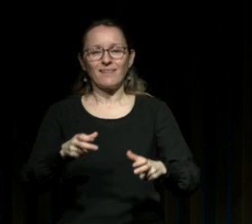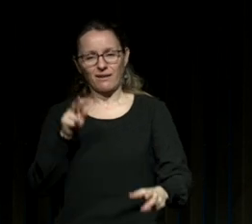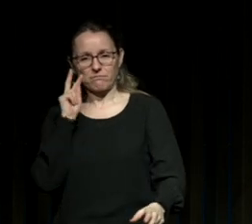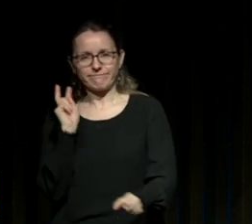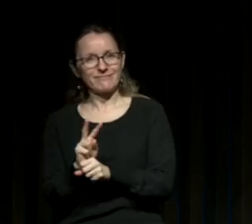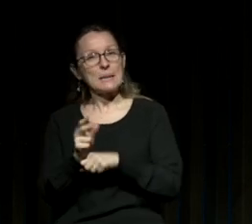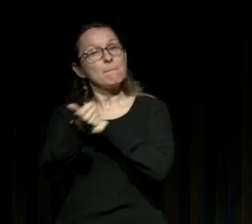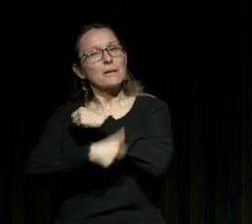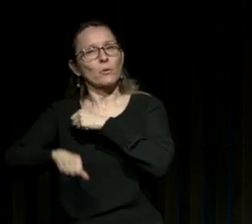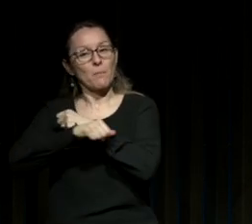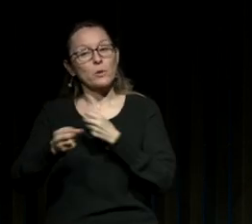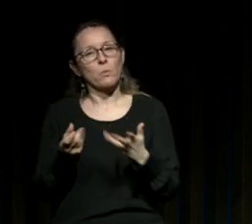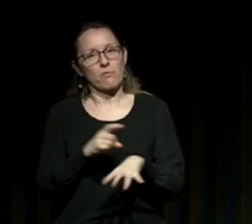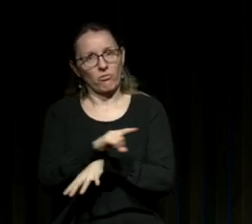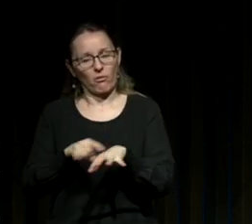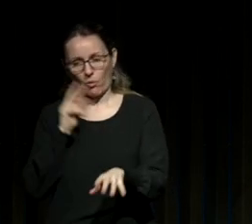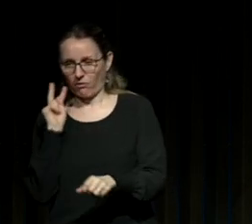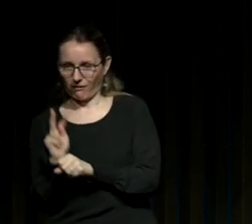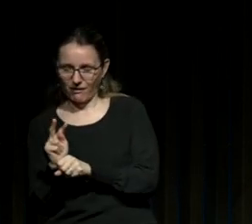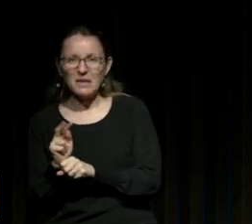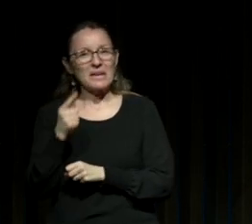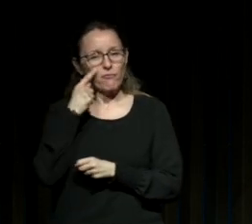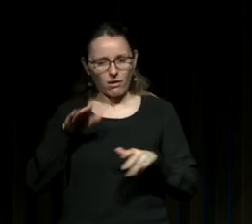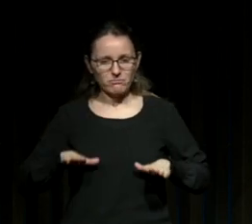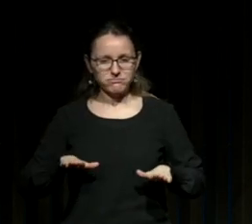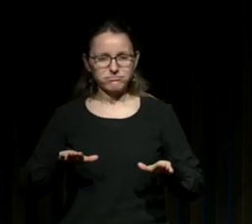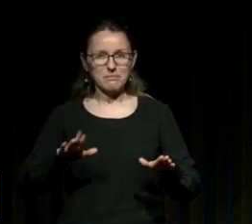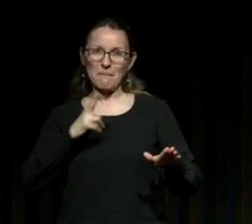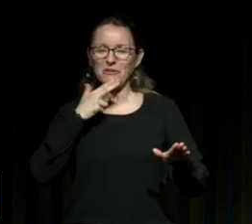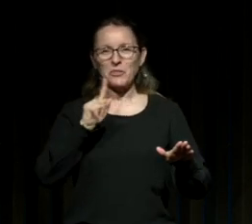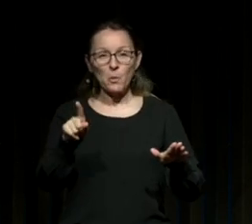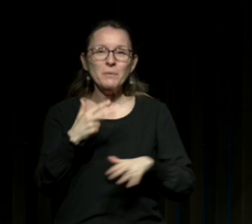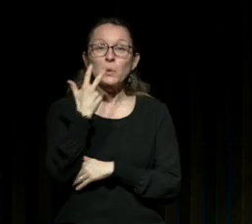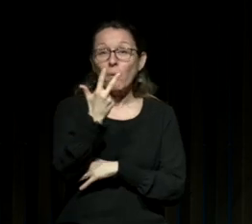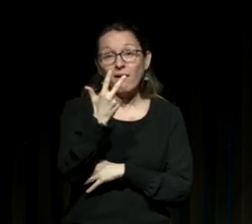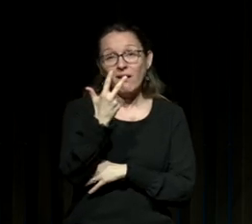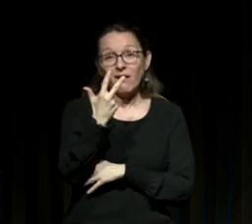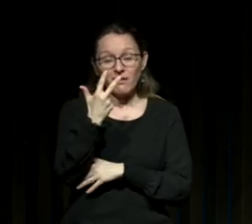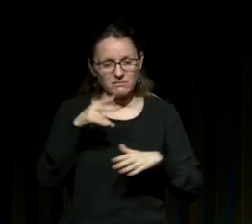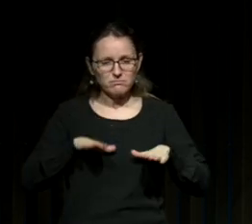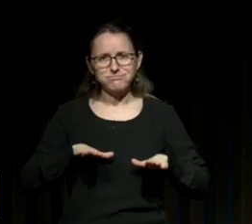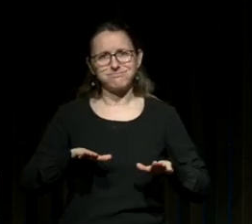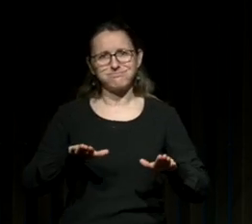a quand même un parallélisme parfait mais les trois courbes montrent effectivement on voit